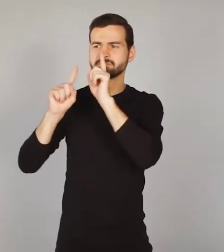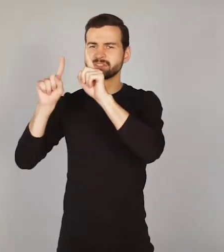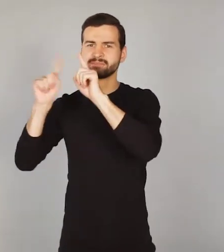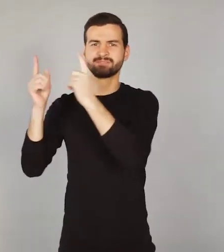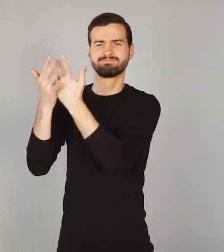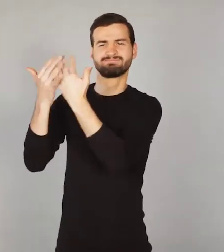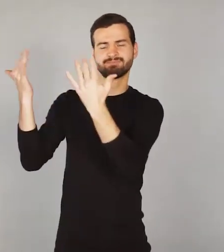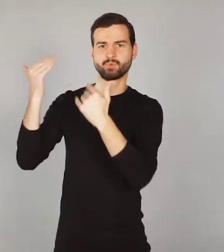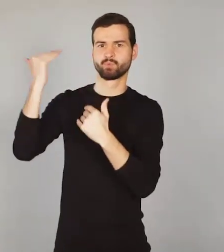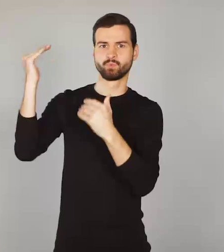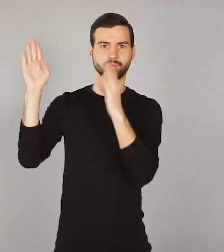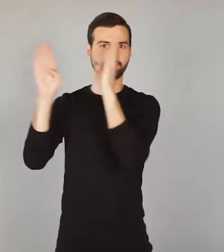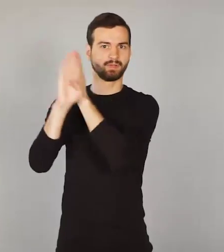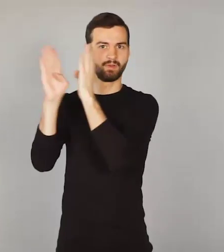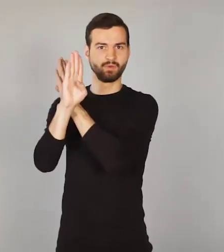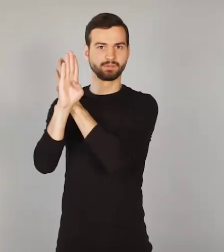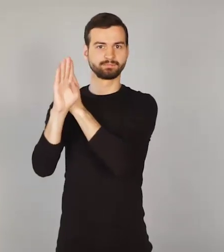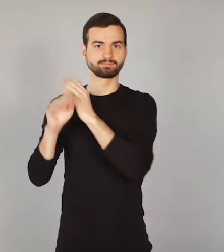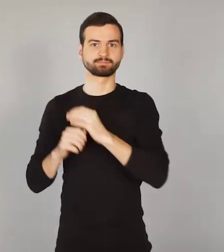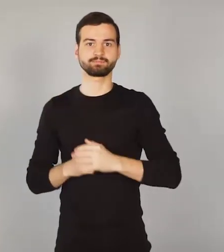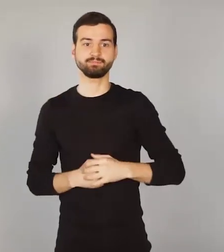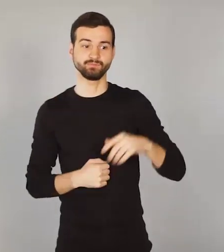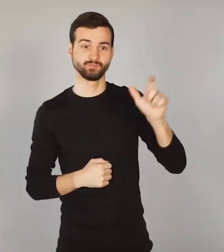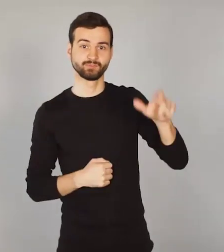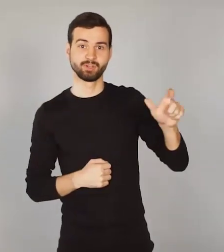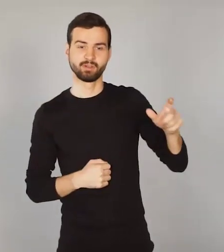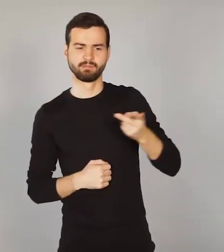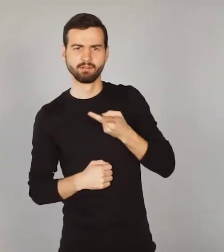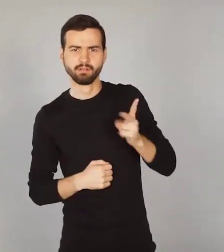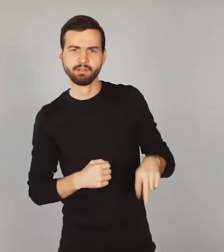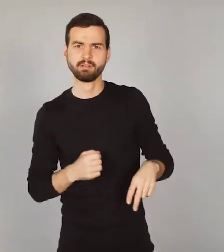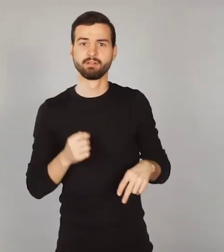с могущественной стихией. Человек погибает,